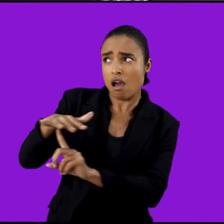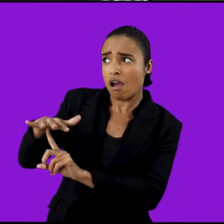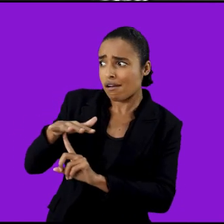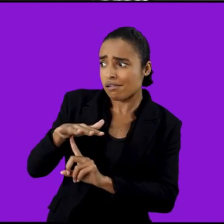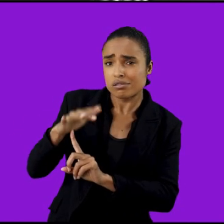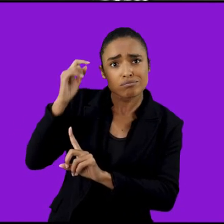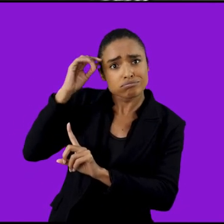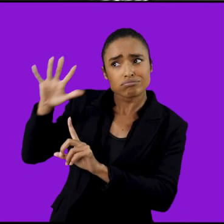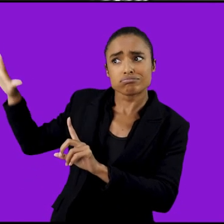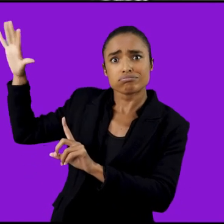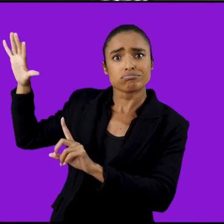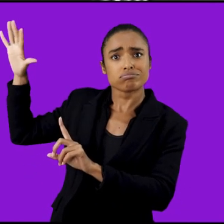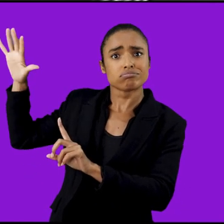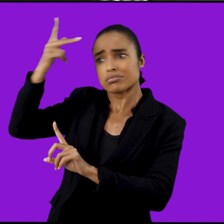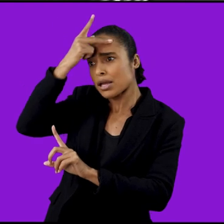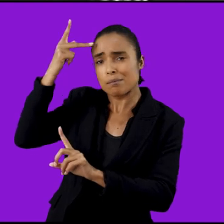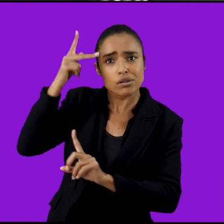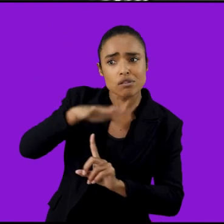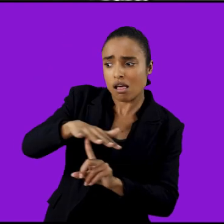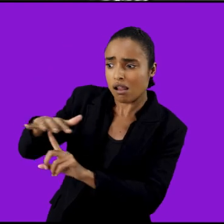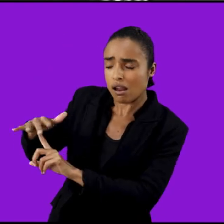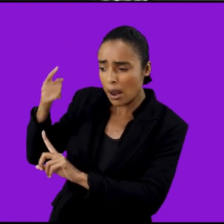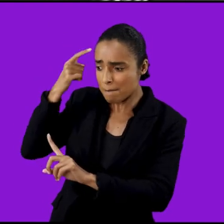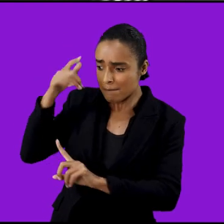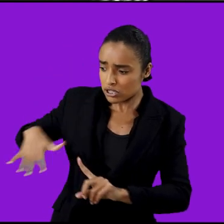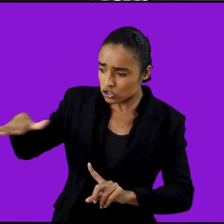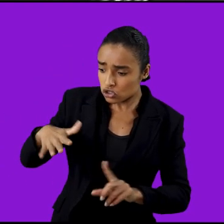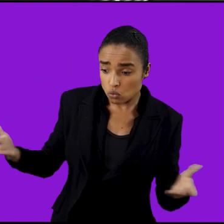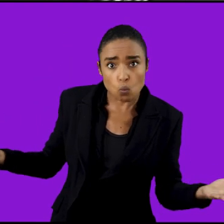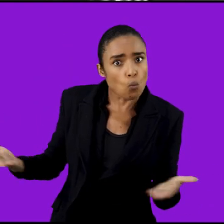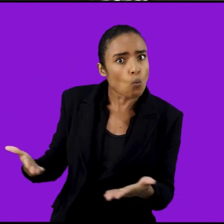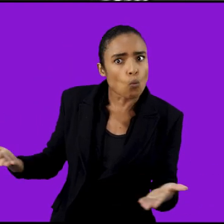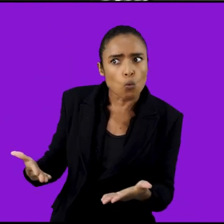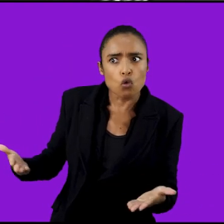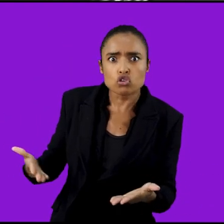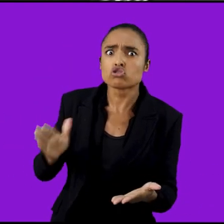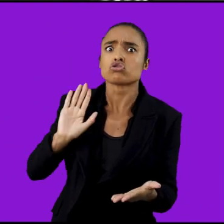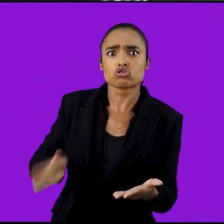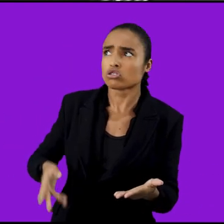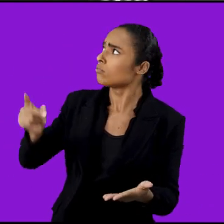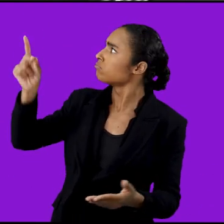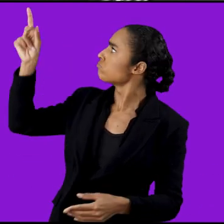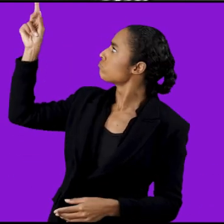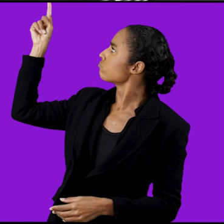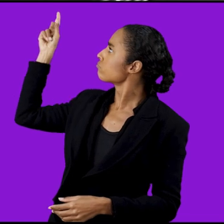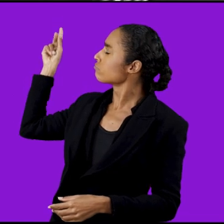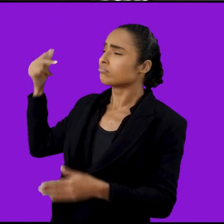de muitas pessoas as feiras que a gente encontra hoje sempre existiram. As feiras, os mercados